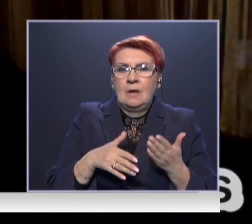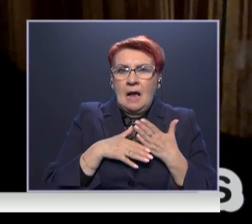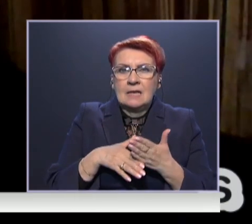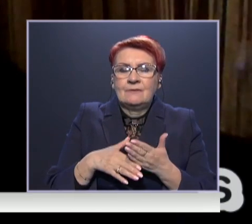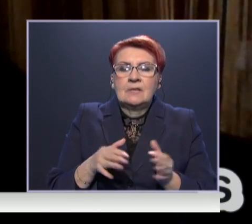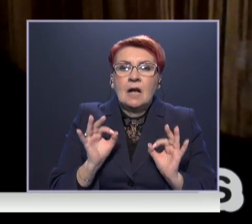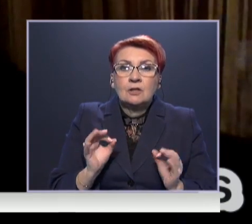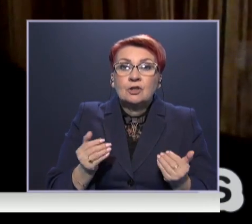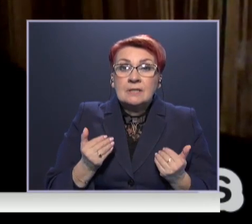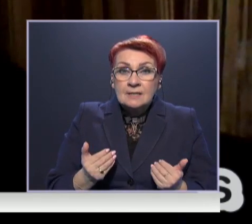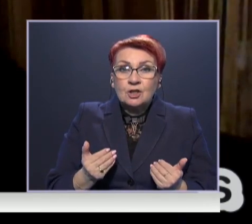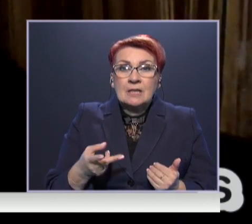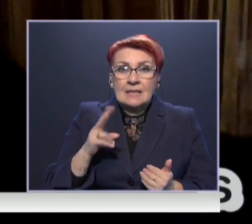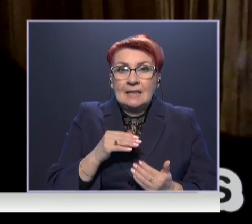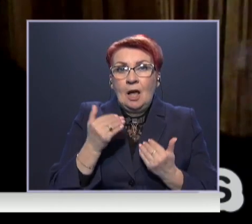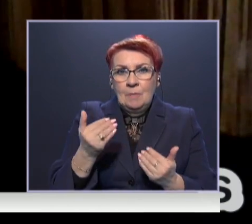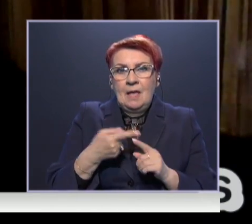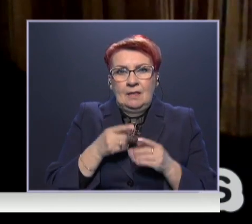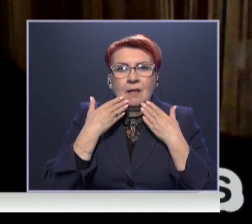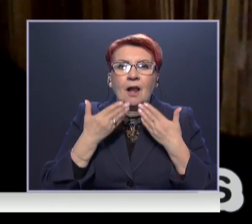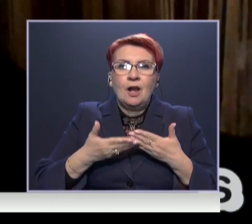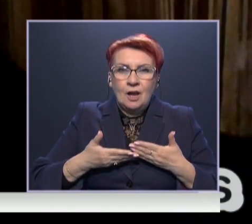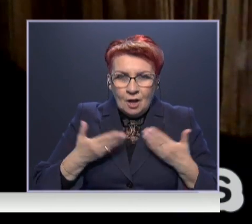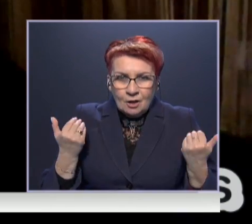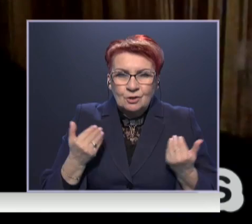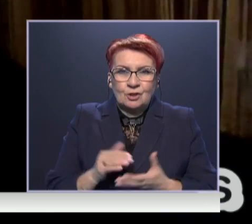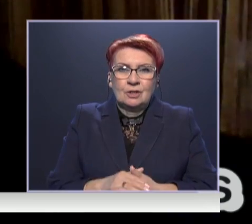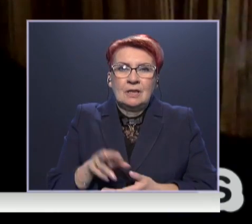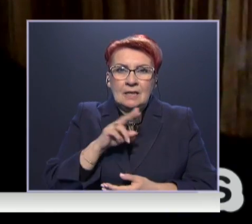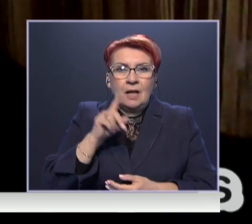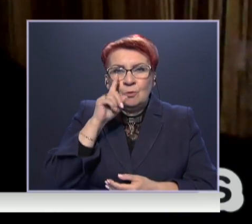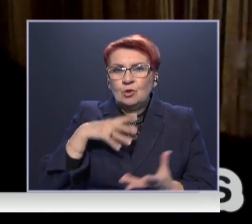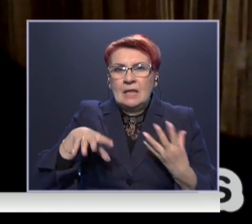сейчас меня это я думаю что и для всей нашей команды